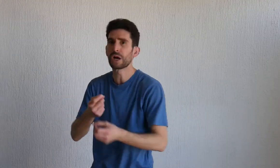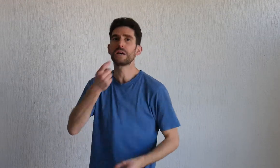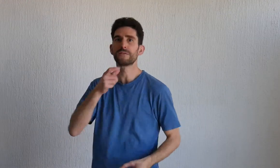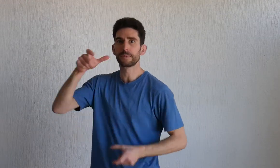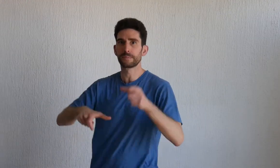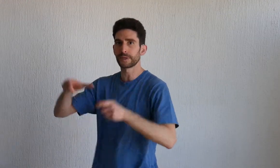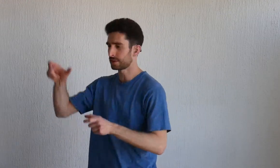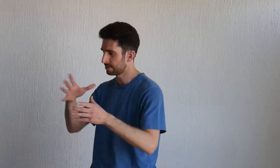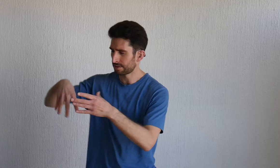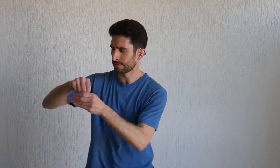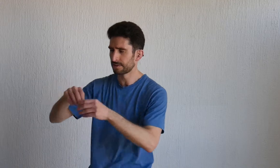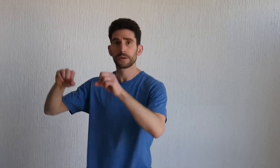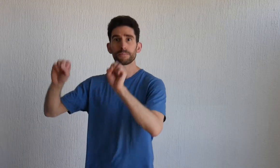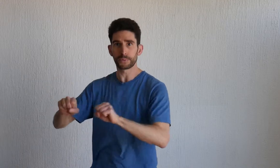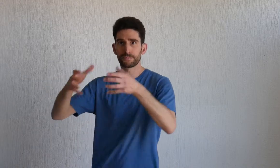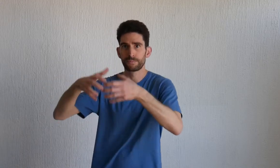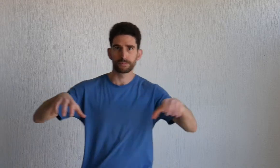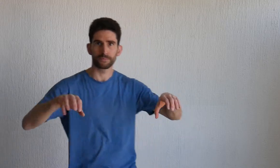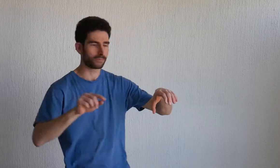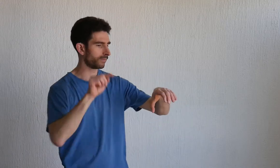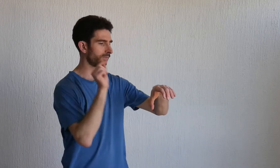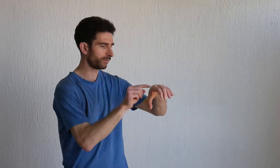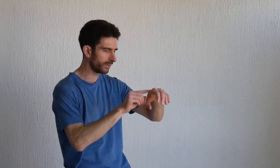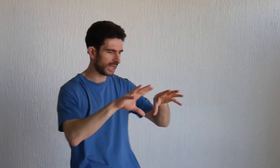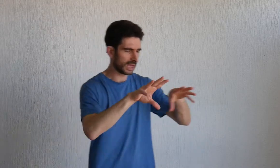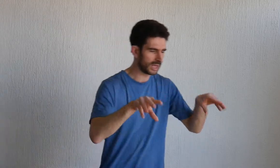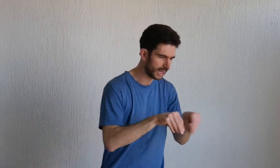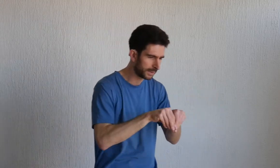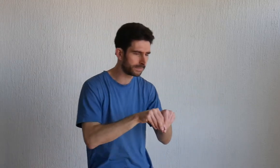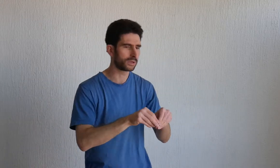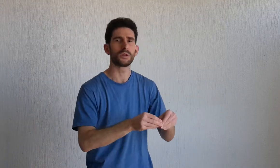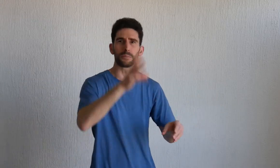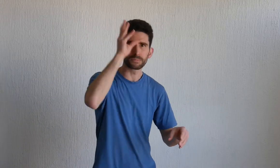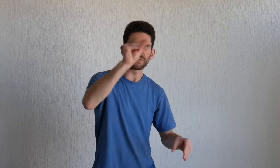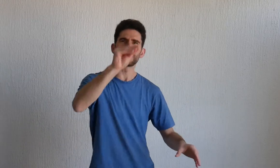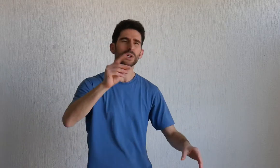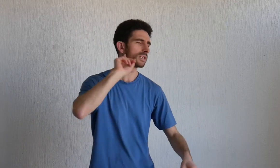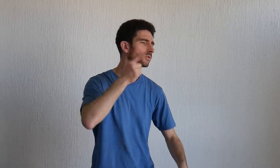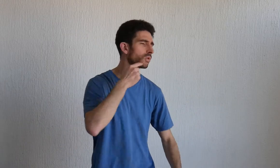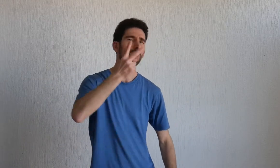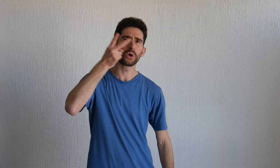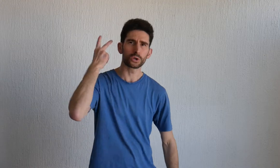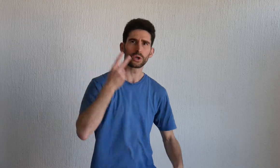Ce qui veut dire que les personnes peuvent participer. Une constituée d'une équipe professionnelle, sourds et entendants,